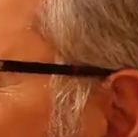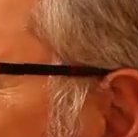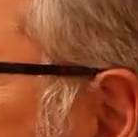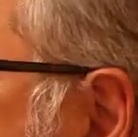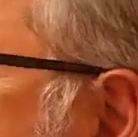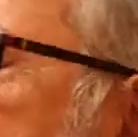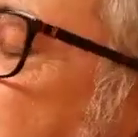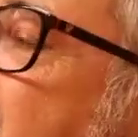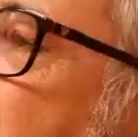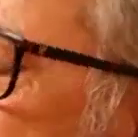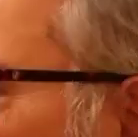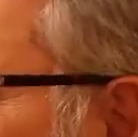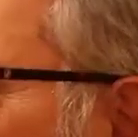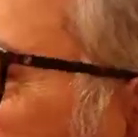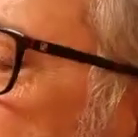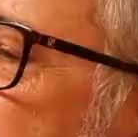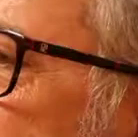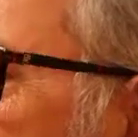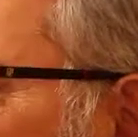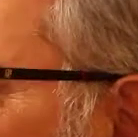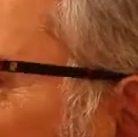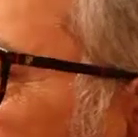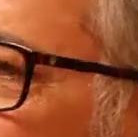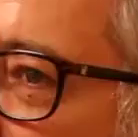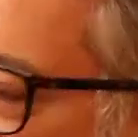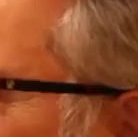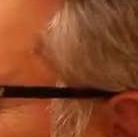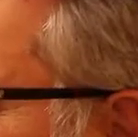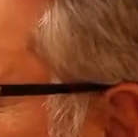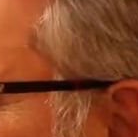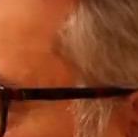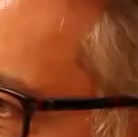era dinero al portado y como los indicios no eran suficientes para poder condenar,